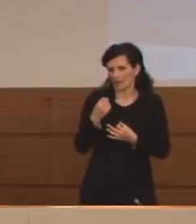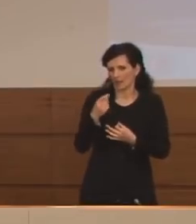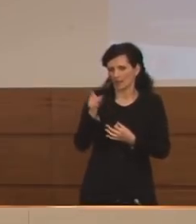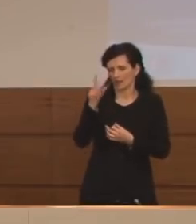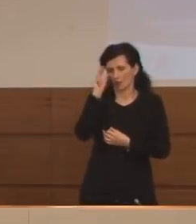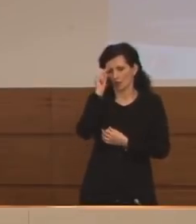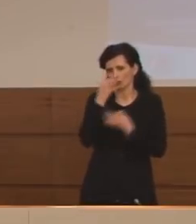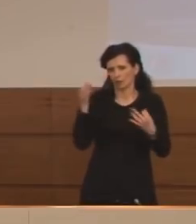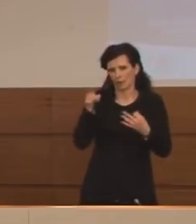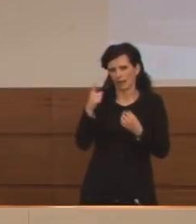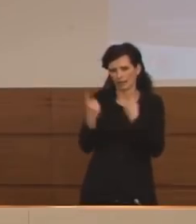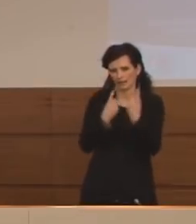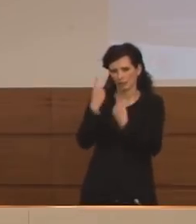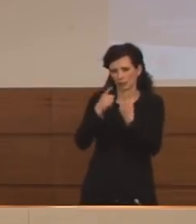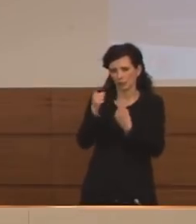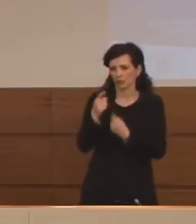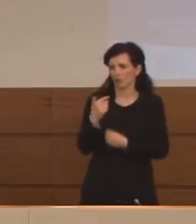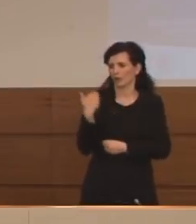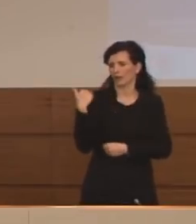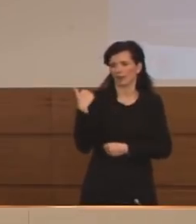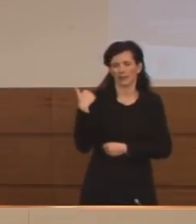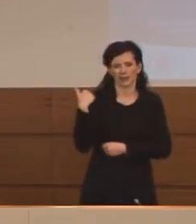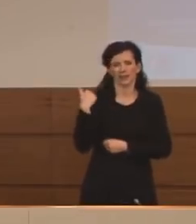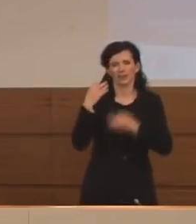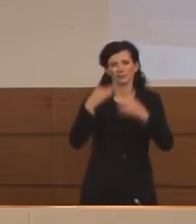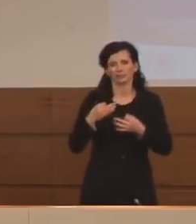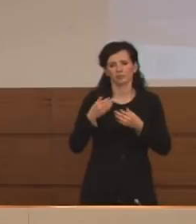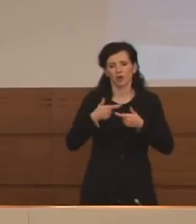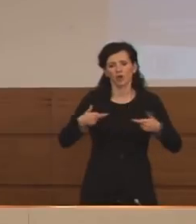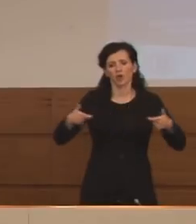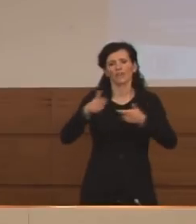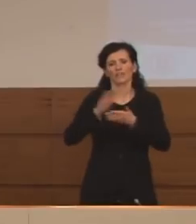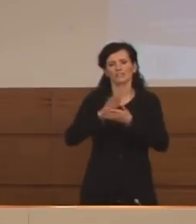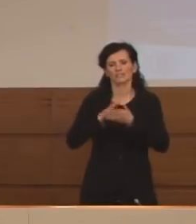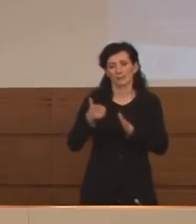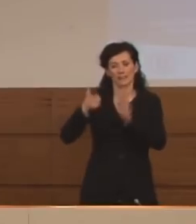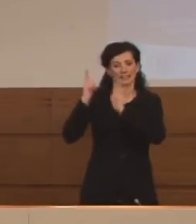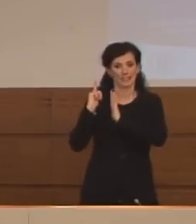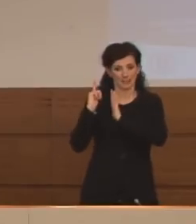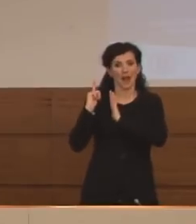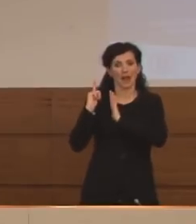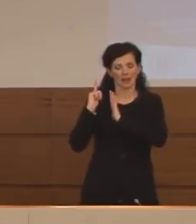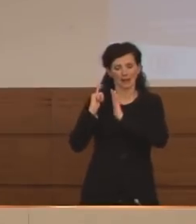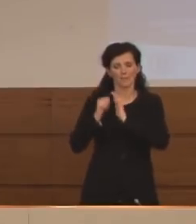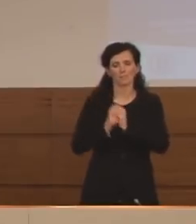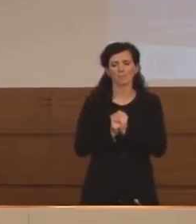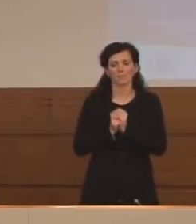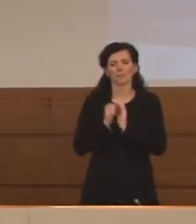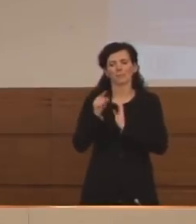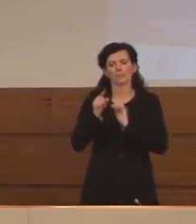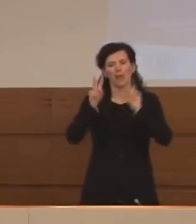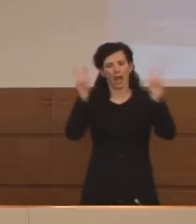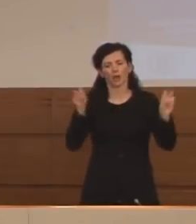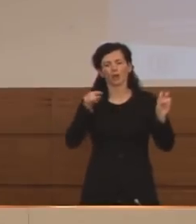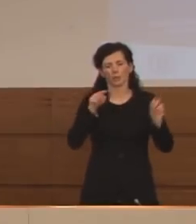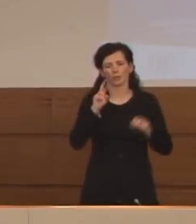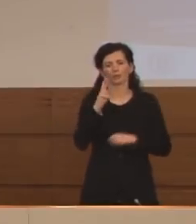Abbiamo fatto una conferenza stampa proprio, la scorsa settimana credo, sull'argomento e c'era anche il Garante.